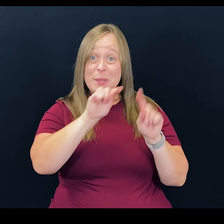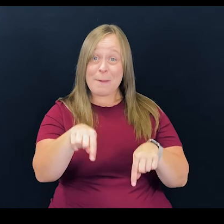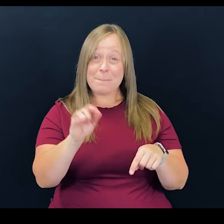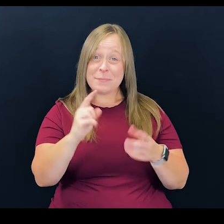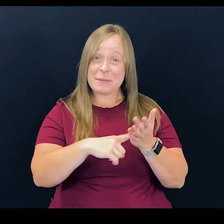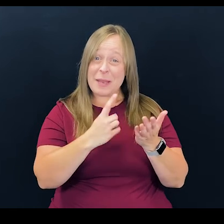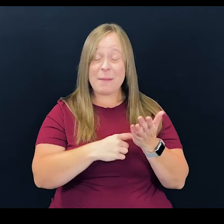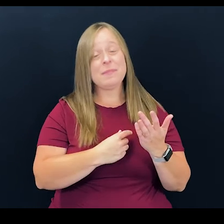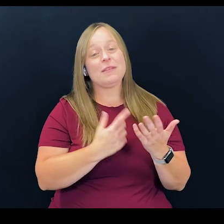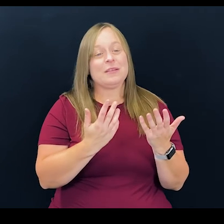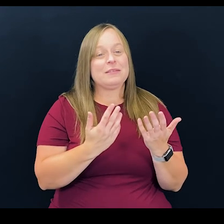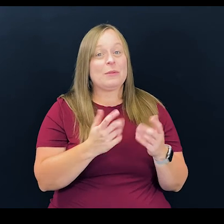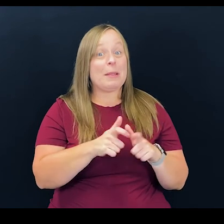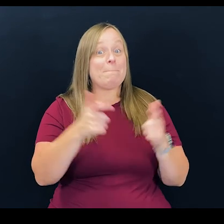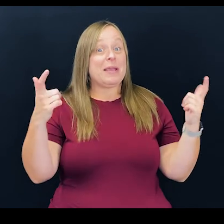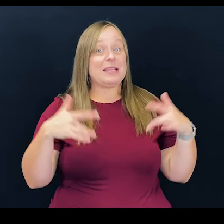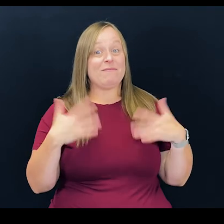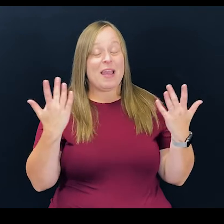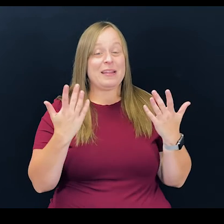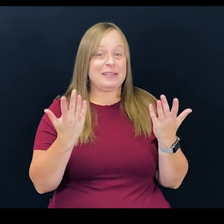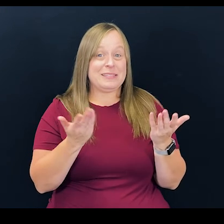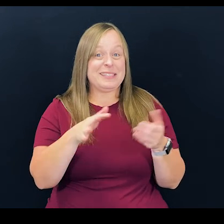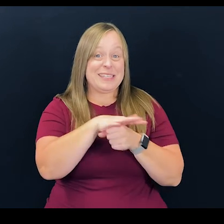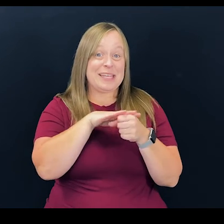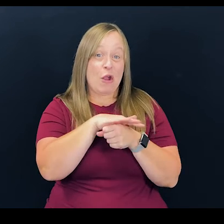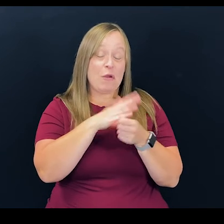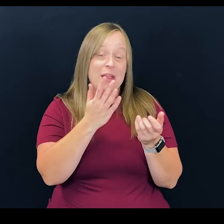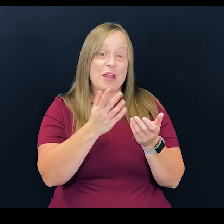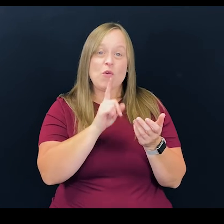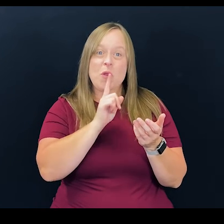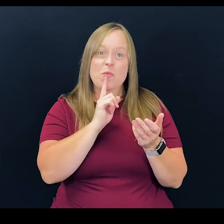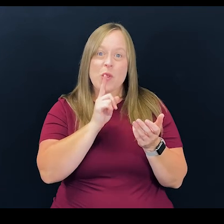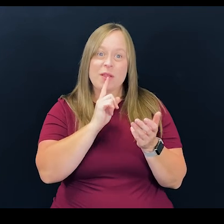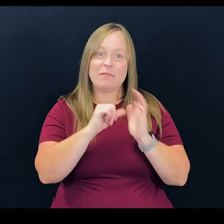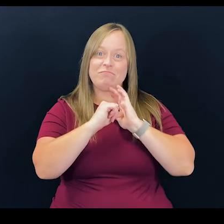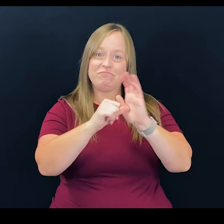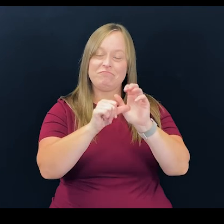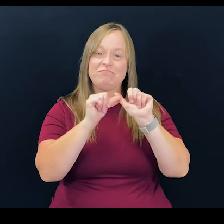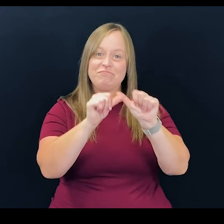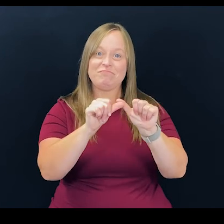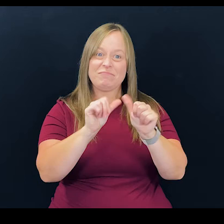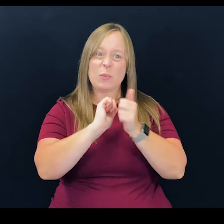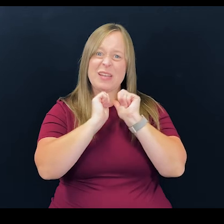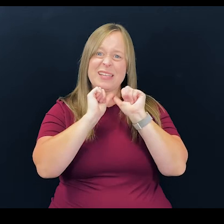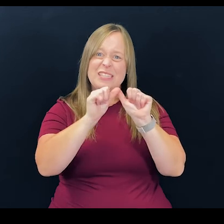Así que es uno de los eventos más grandes en Upstate New York y, nada, queremos continuar con el evento